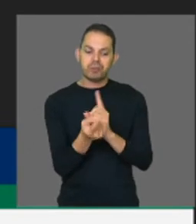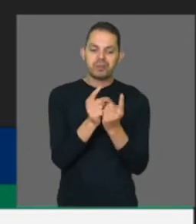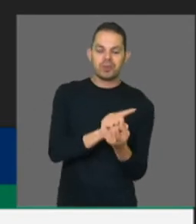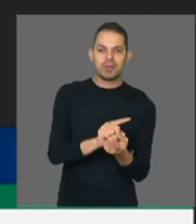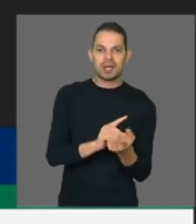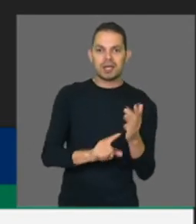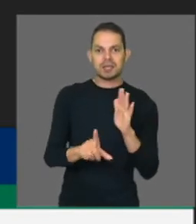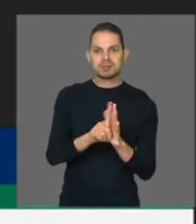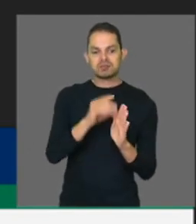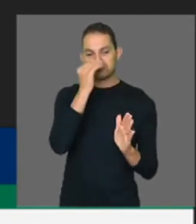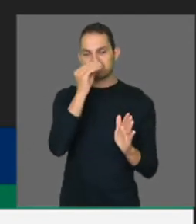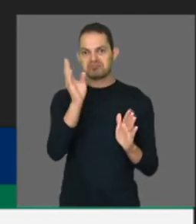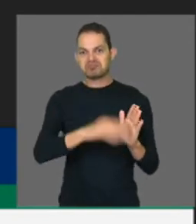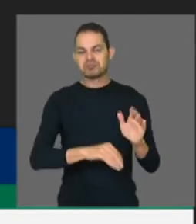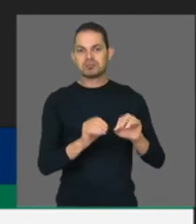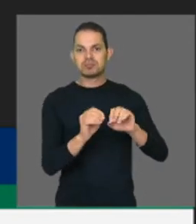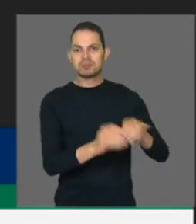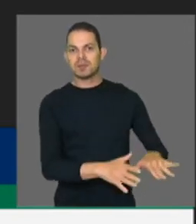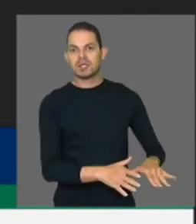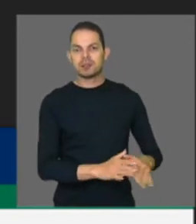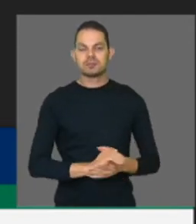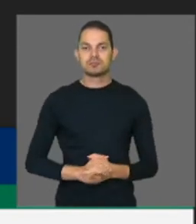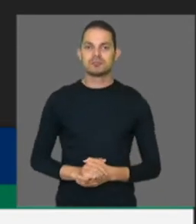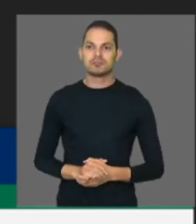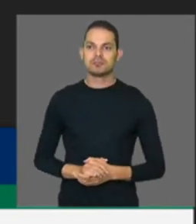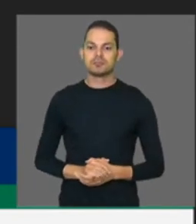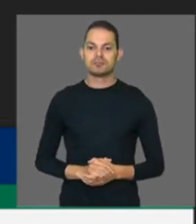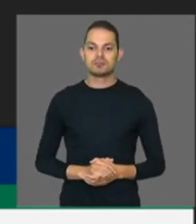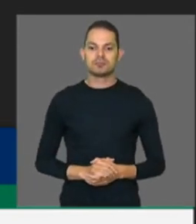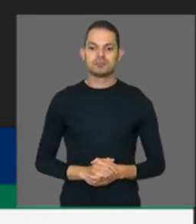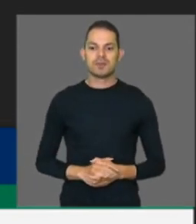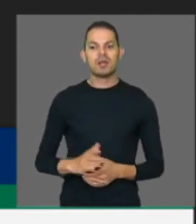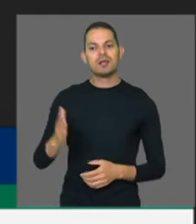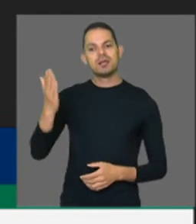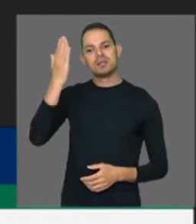DITAME LEGAL. É IR A REVELIA DA LEGISLAÇÃO BRASILEIRA. ORA, SABEMOS QUE MUITOS